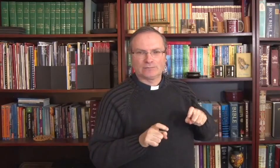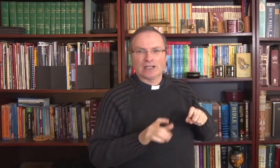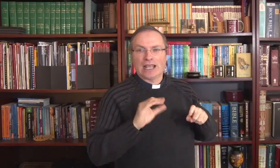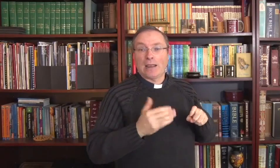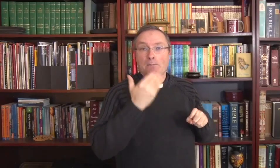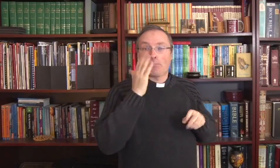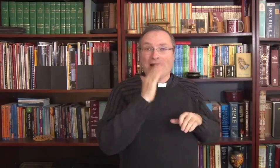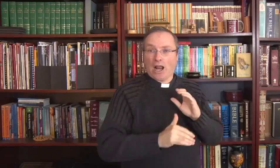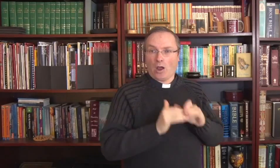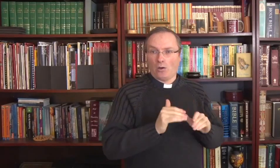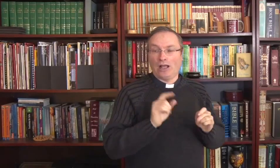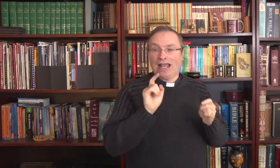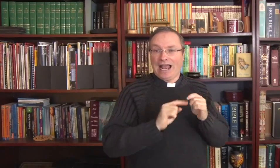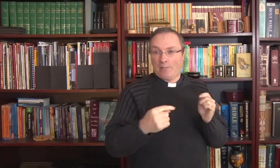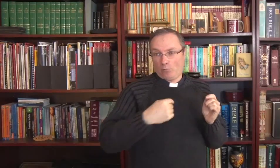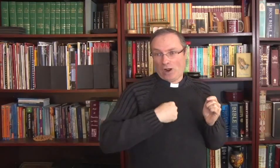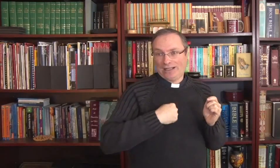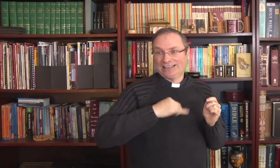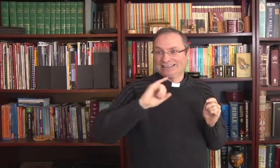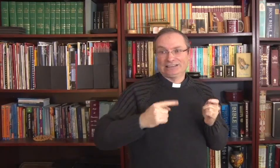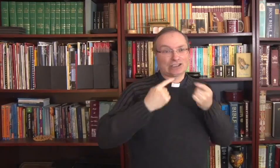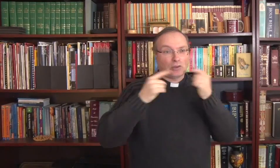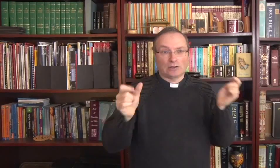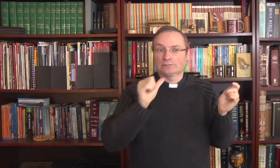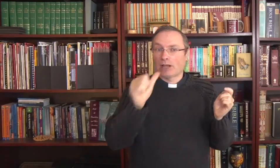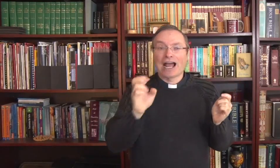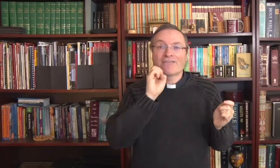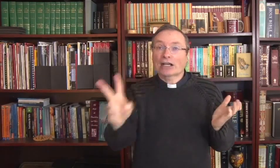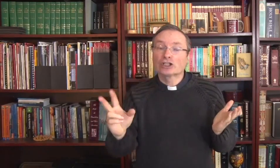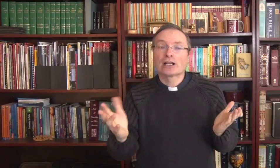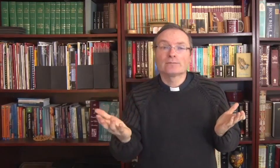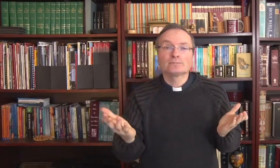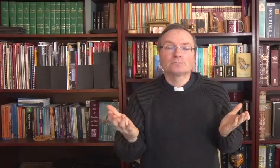et malheur à moi si je n’annonce pas l’Évangile!